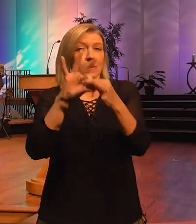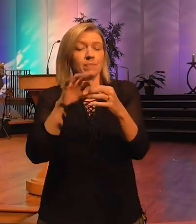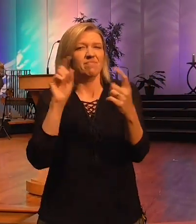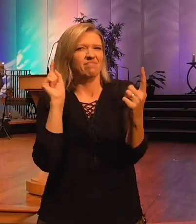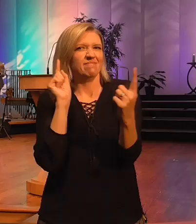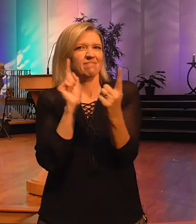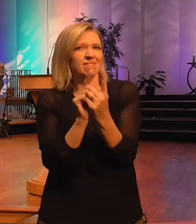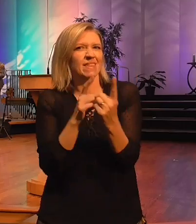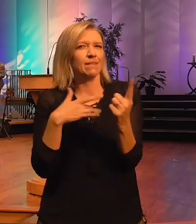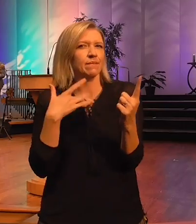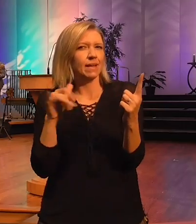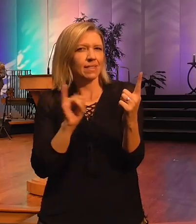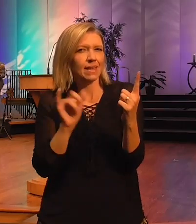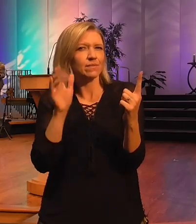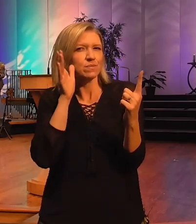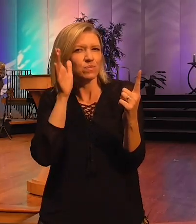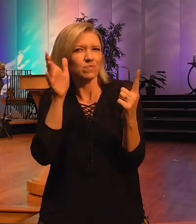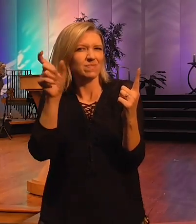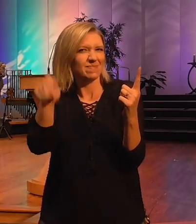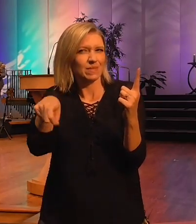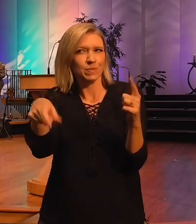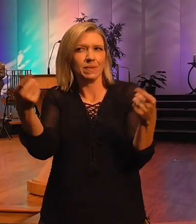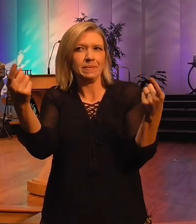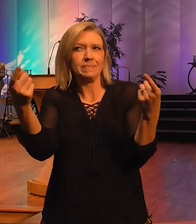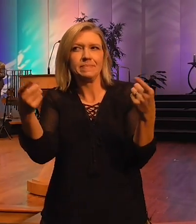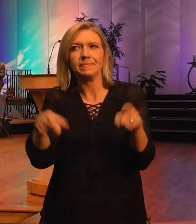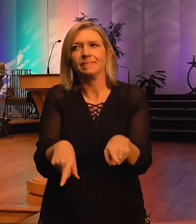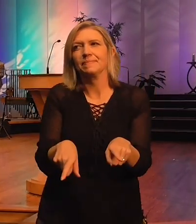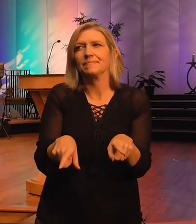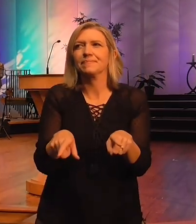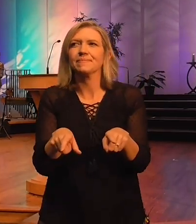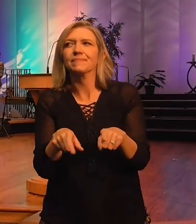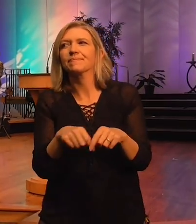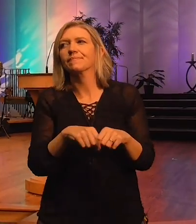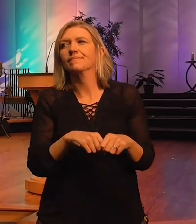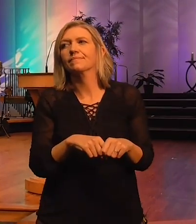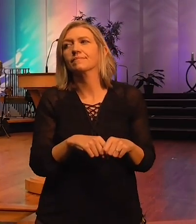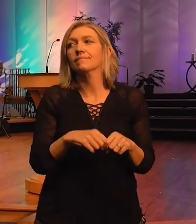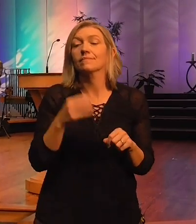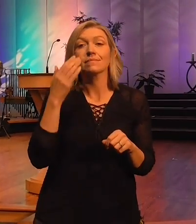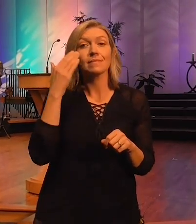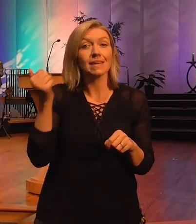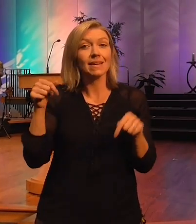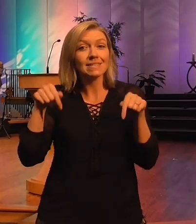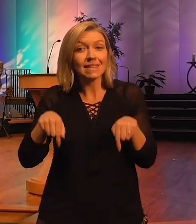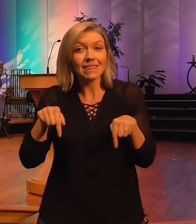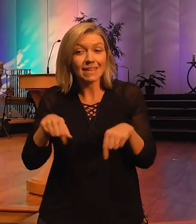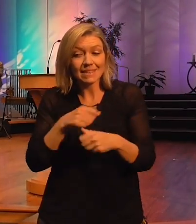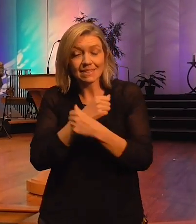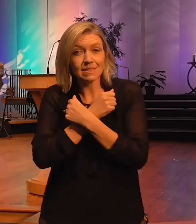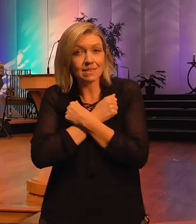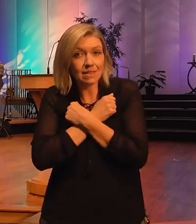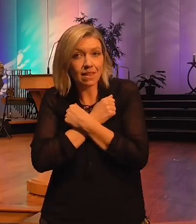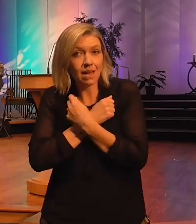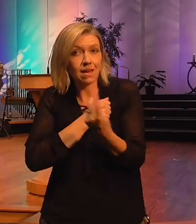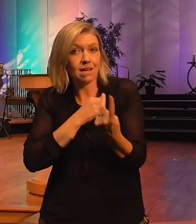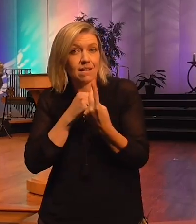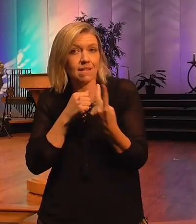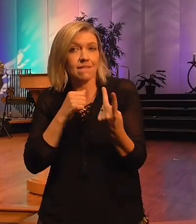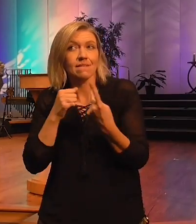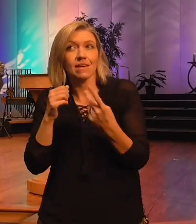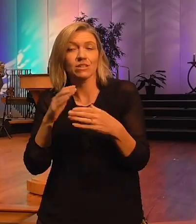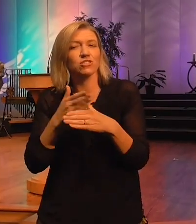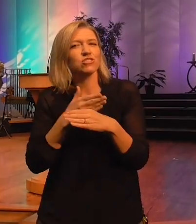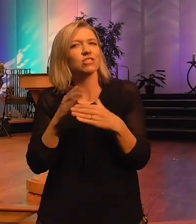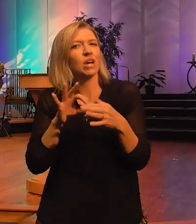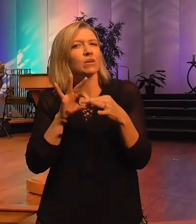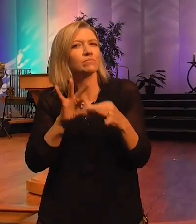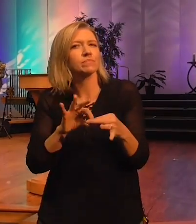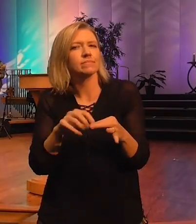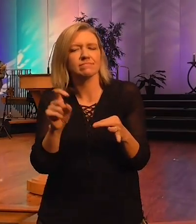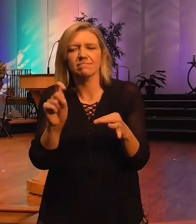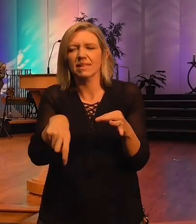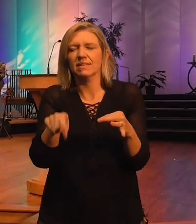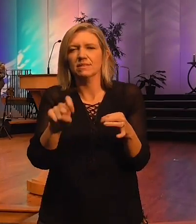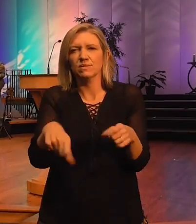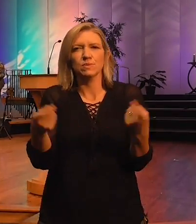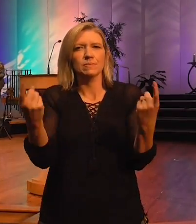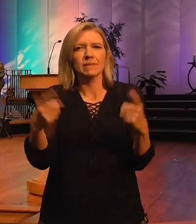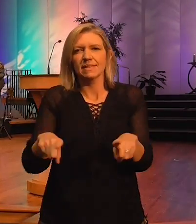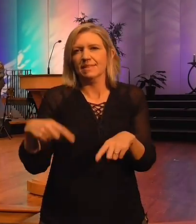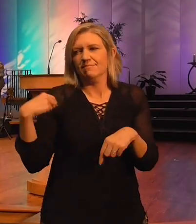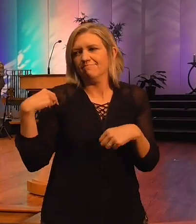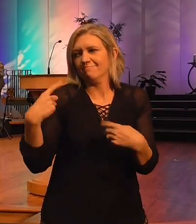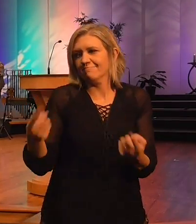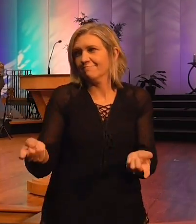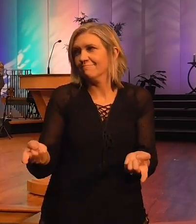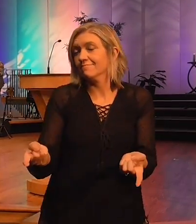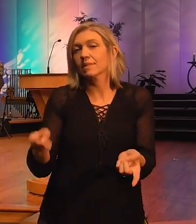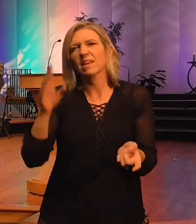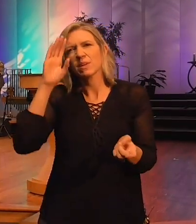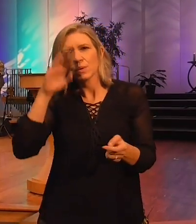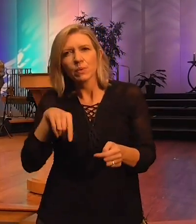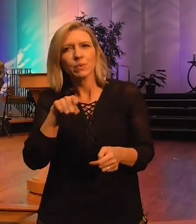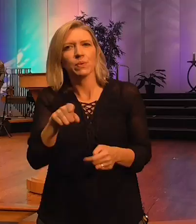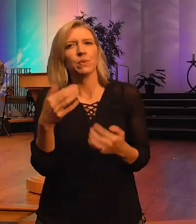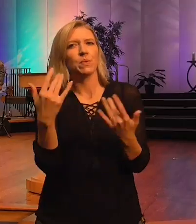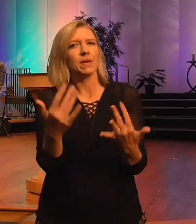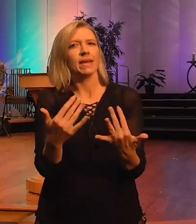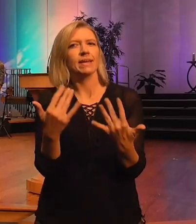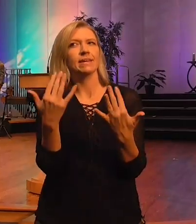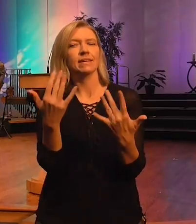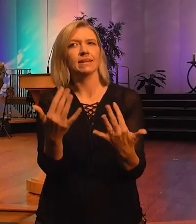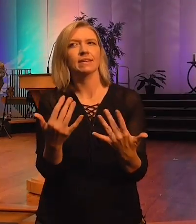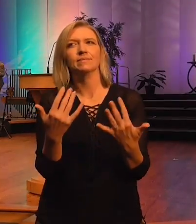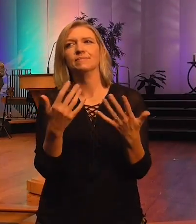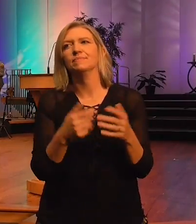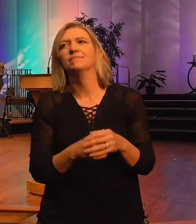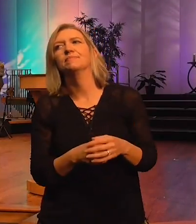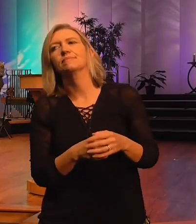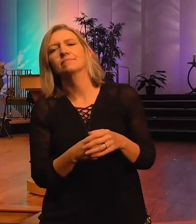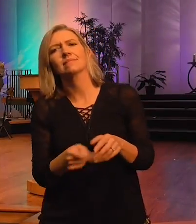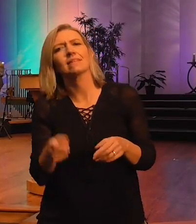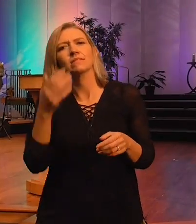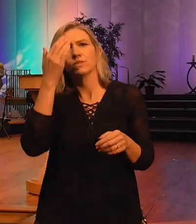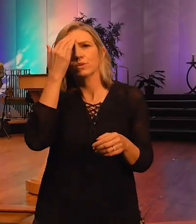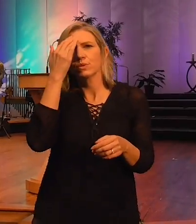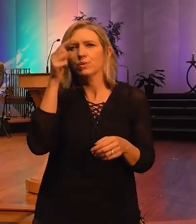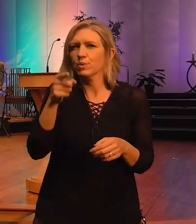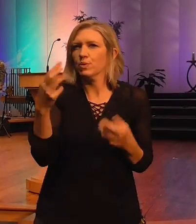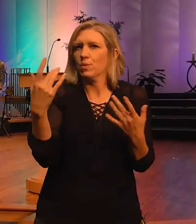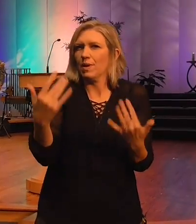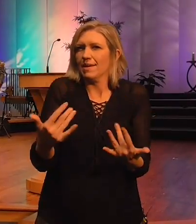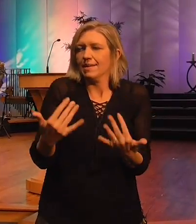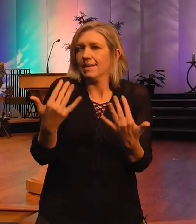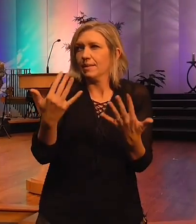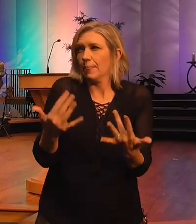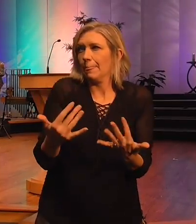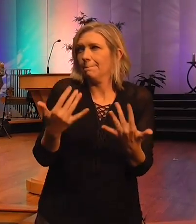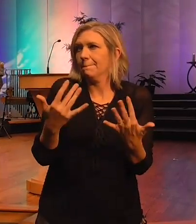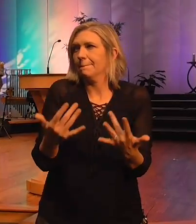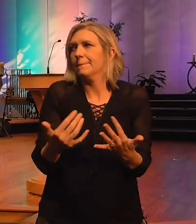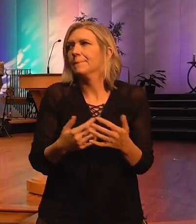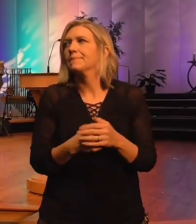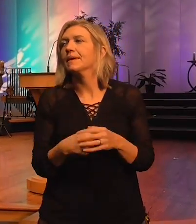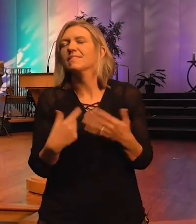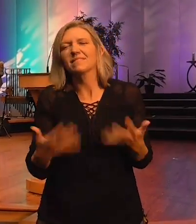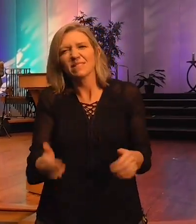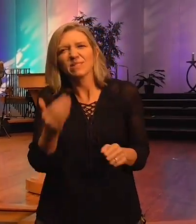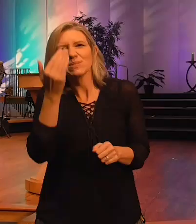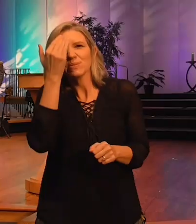Destiny porque es amor.